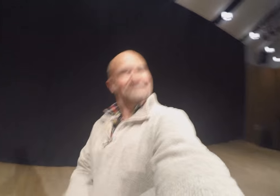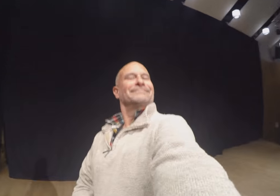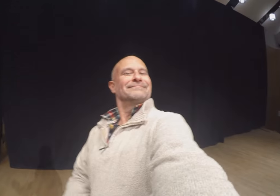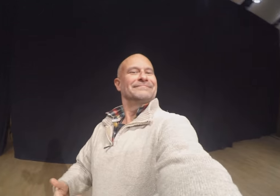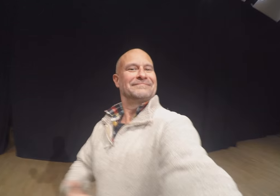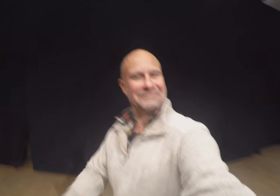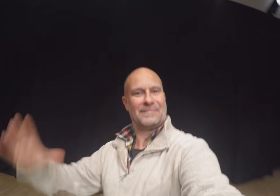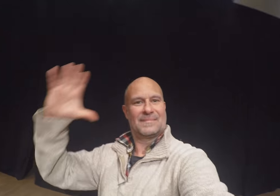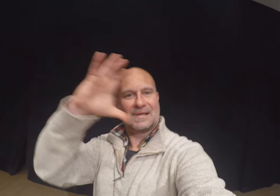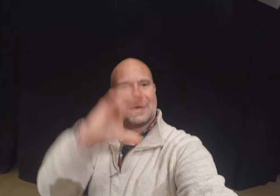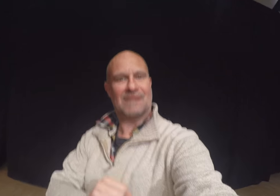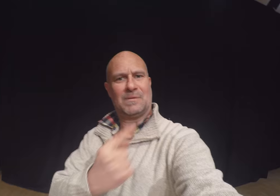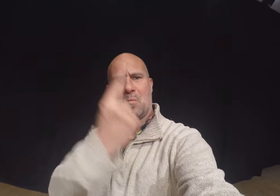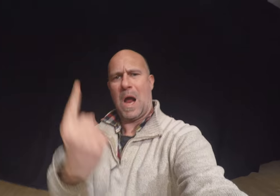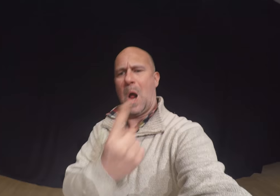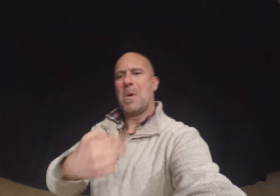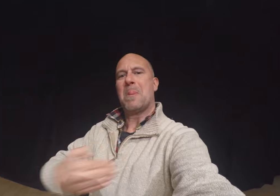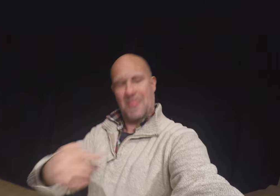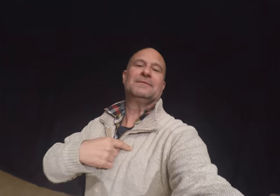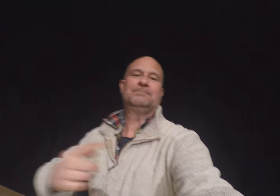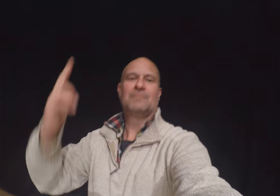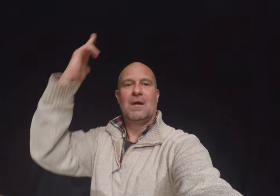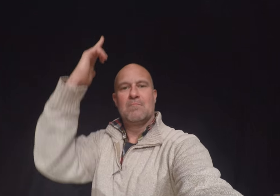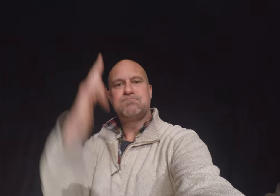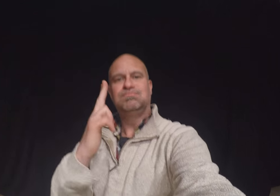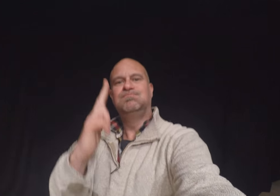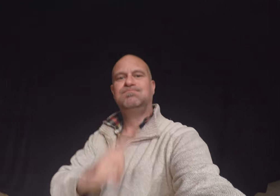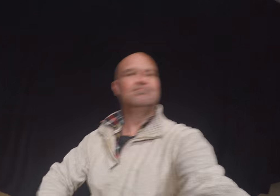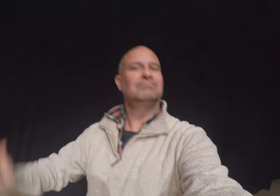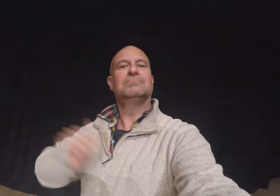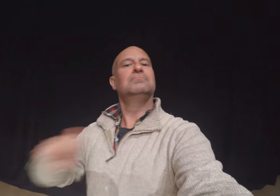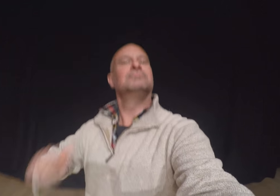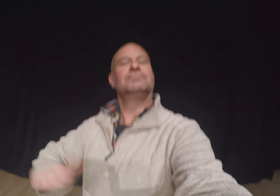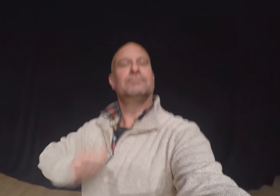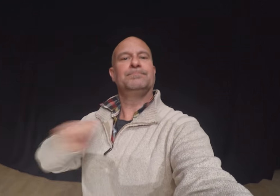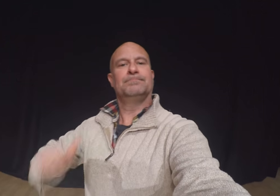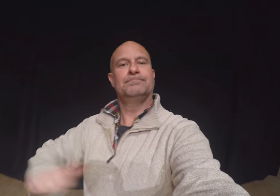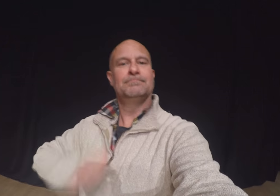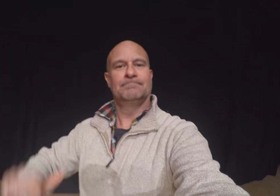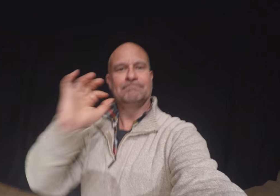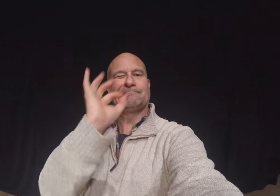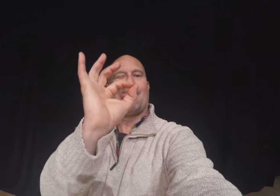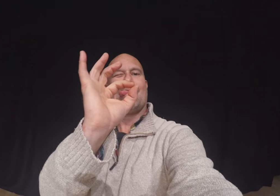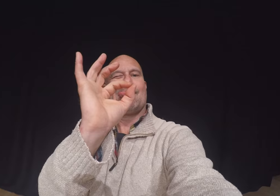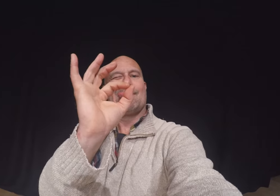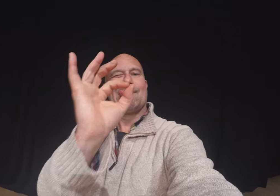Hier verbringe ich den heutigen Abend. In einer Stunde beginnt meine Show.